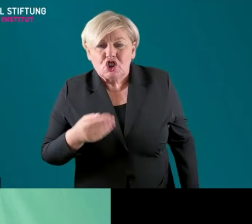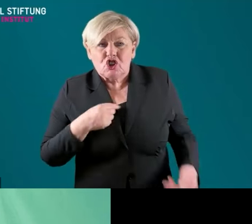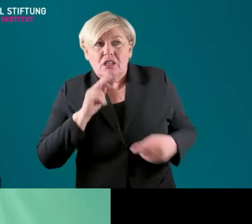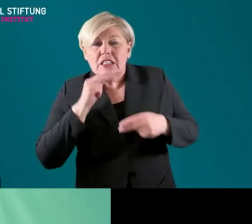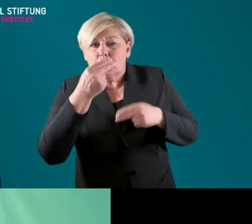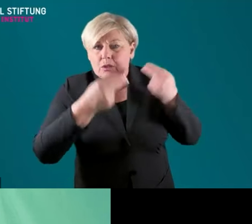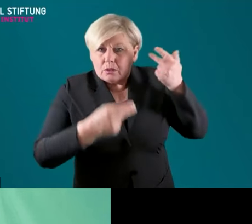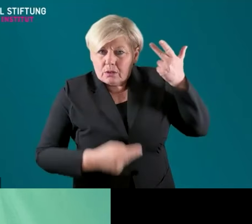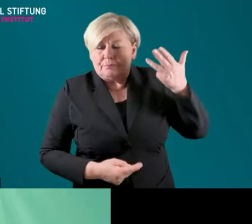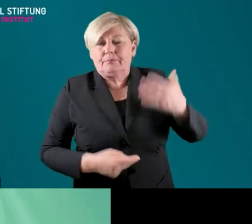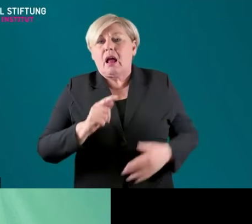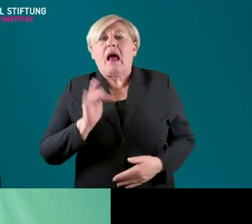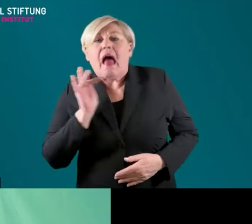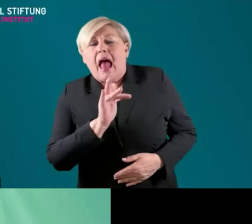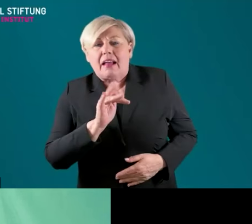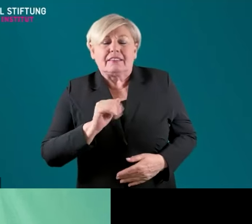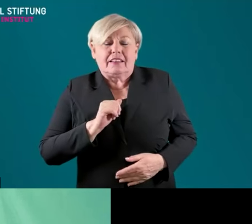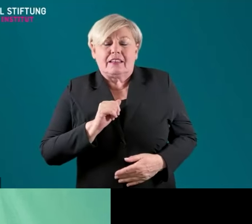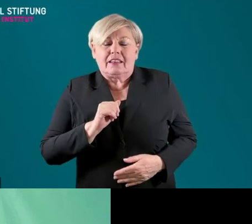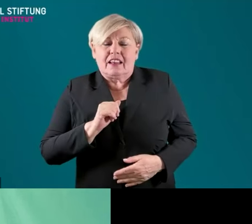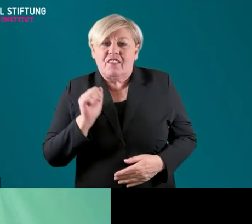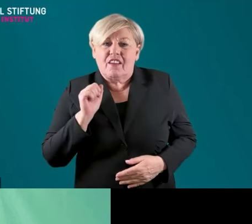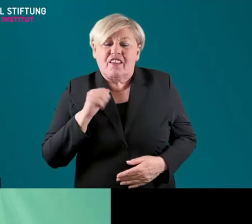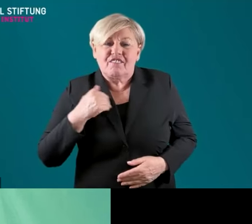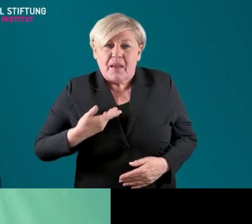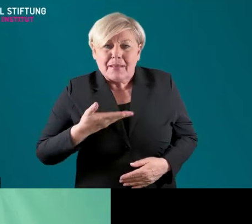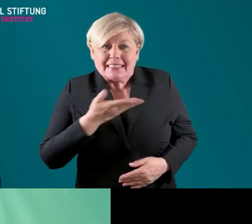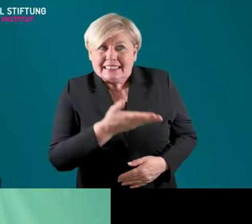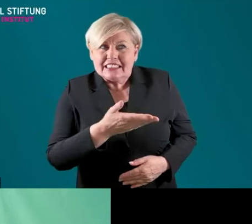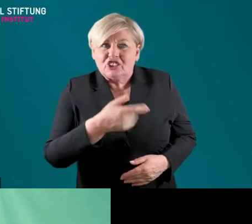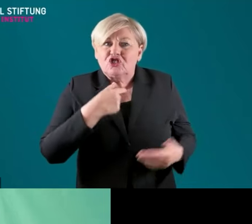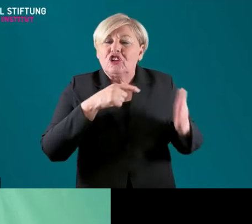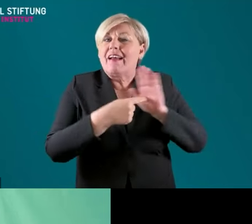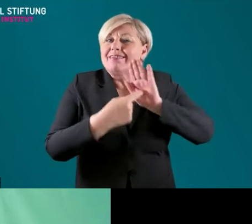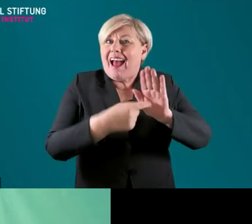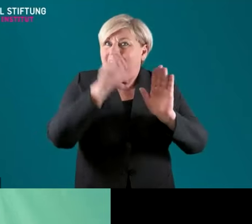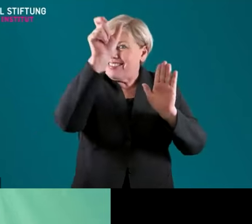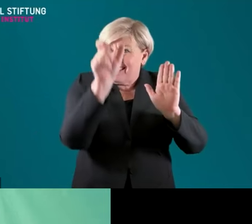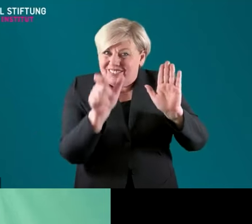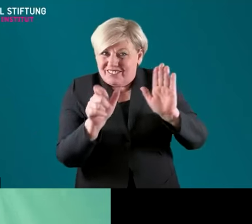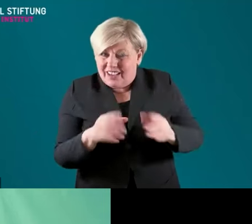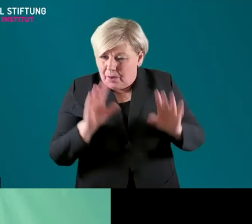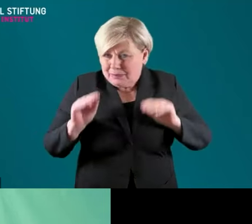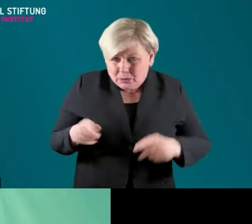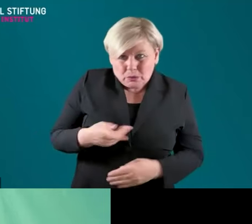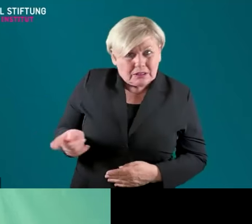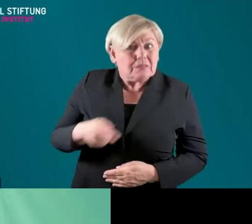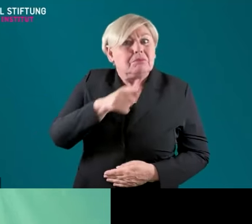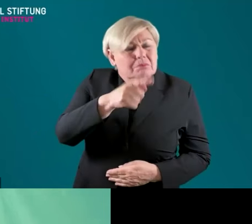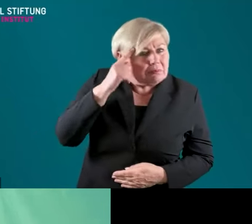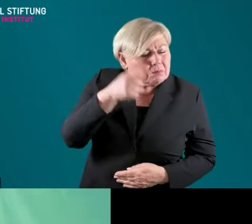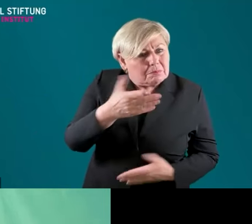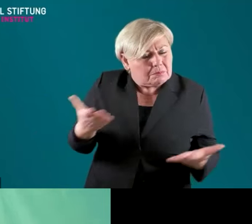antifeministische Narrative verwenden. Wie würdest du das Einsortieren für dich oder Einordnen?